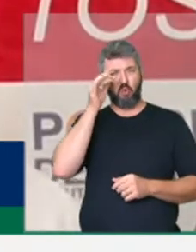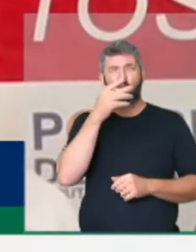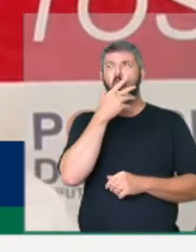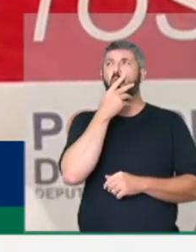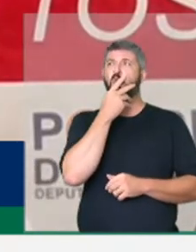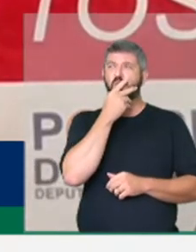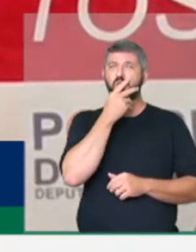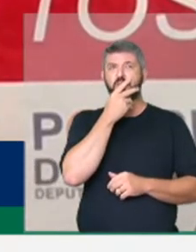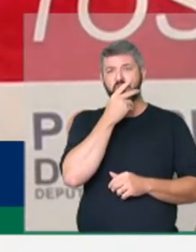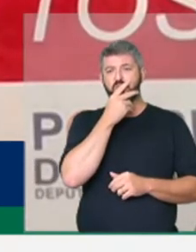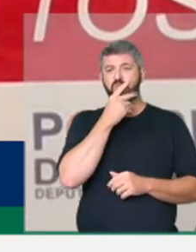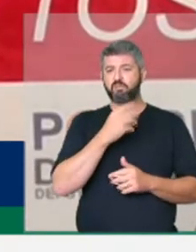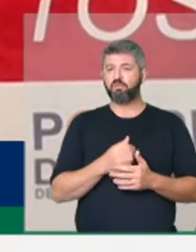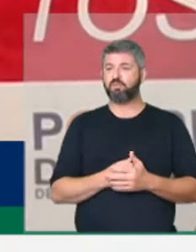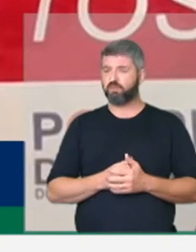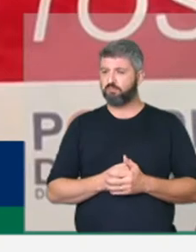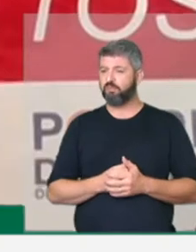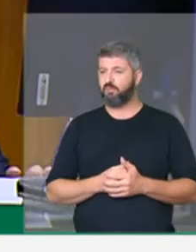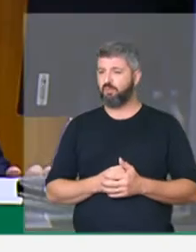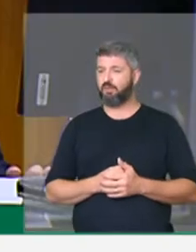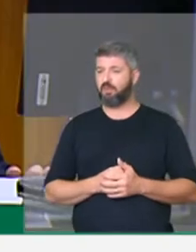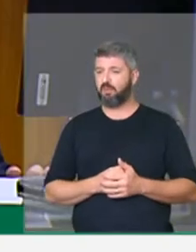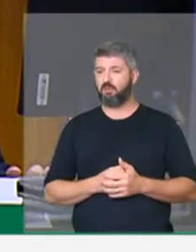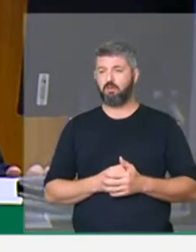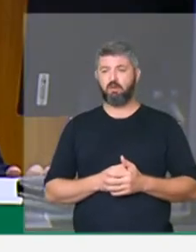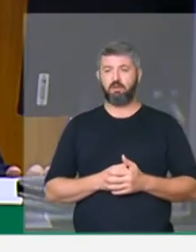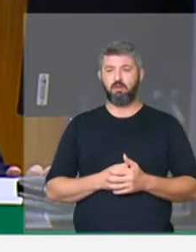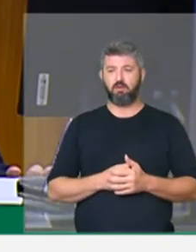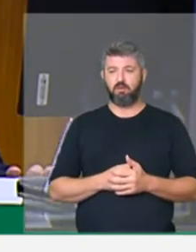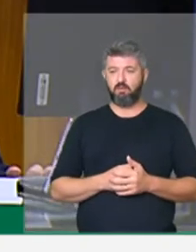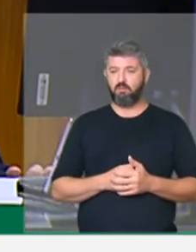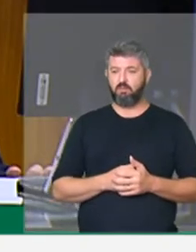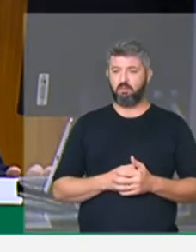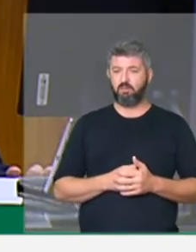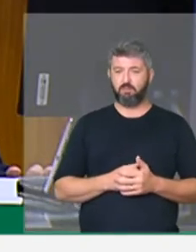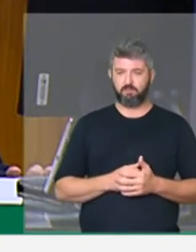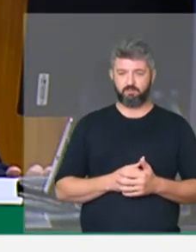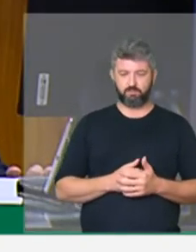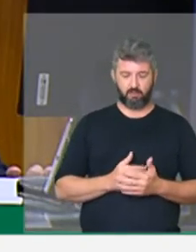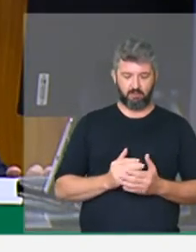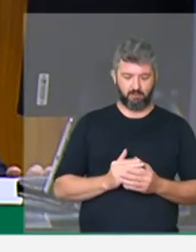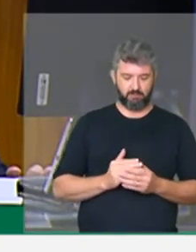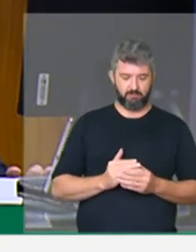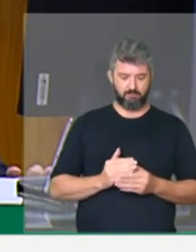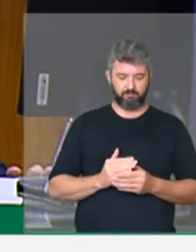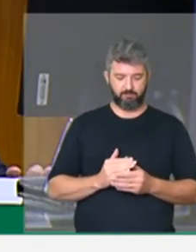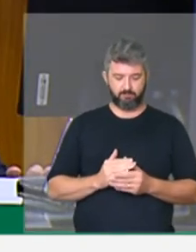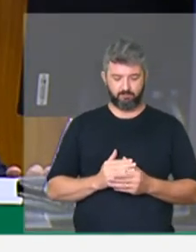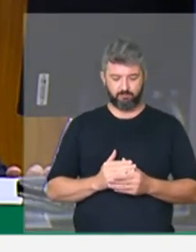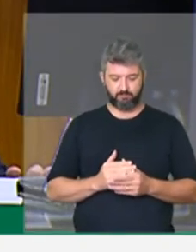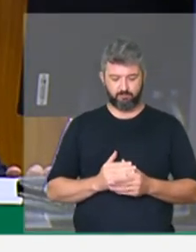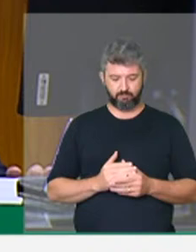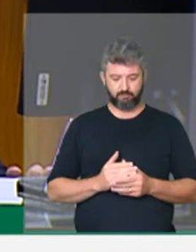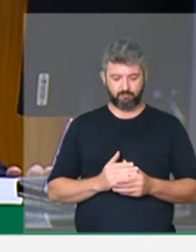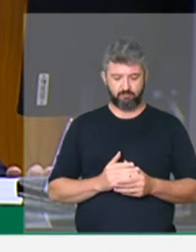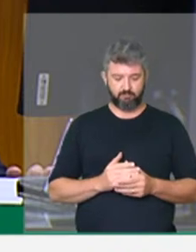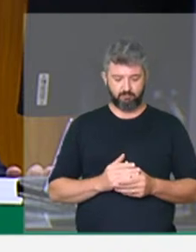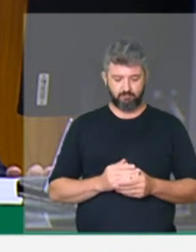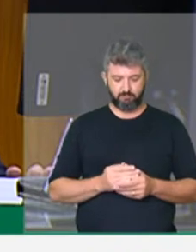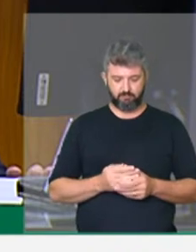OU NÃO. PDT? DEPUTADO POMPEO? PRAF PRAF . -- [DEPUTADO]: É NÃO, PRESIDENTE. -- [PRESIDENTE]: PRESIDENTE... -- [DEPUTADO]: